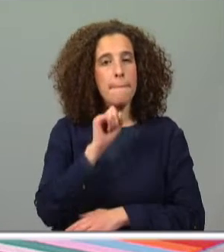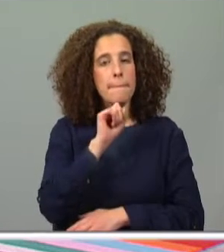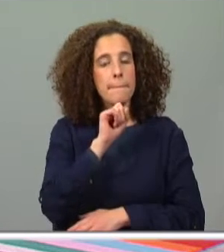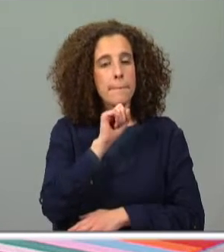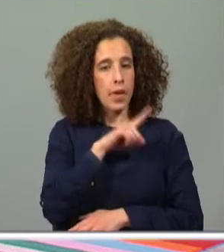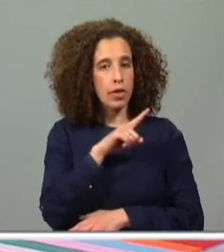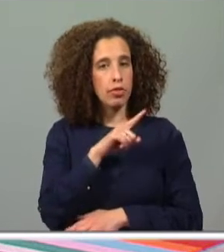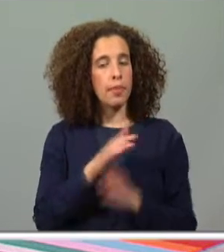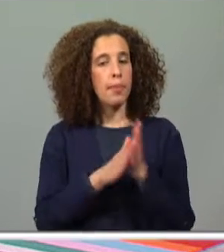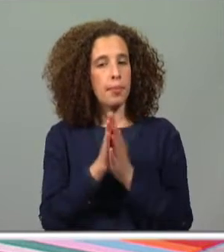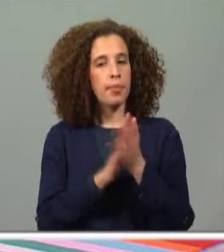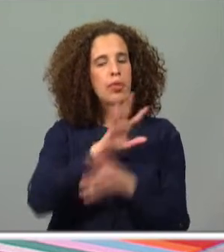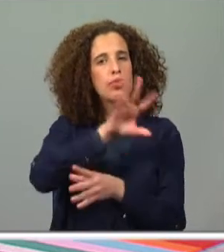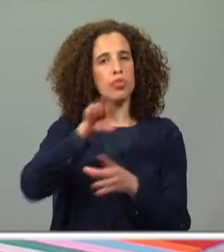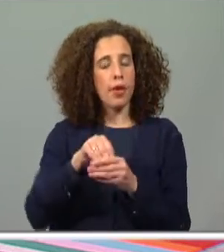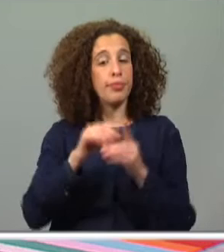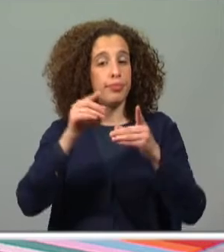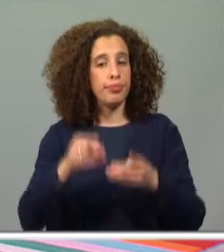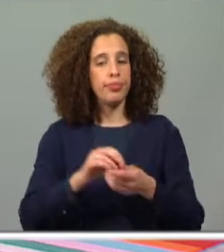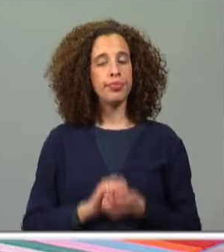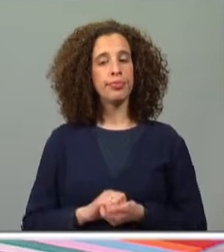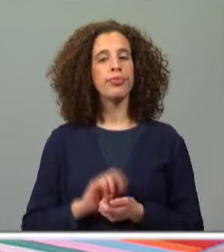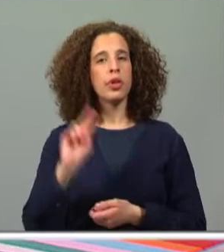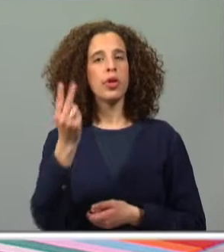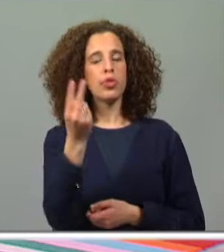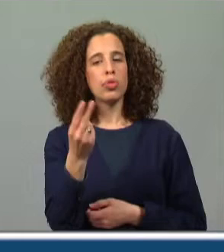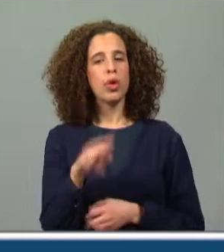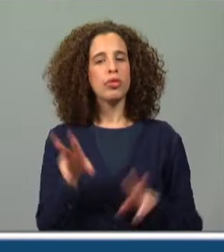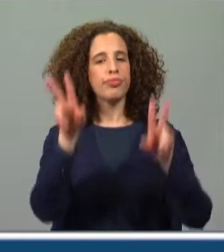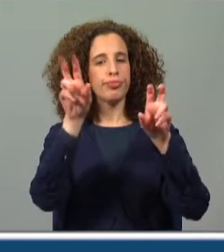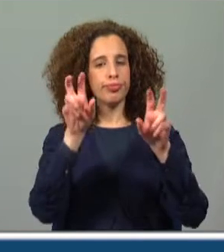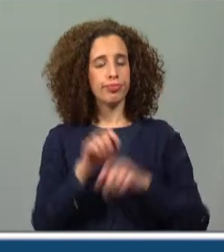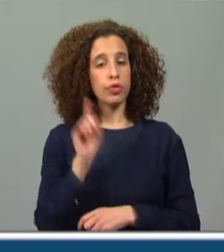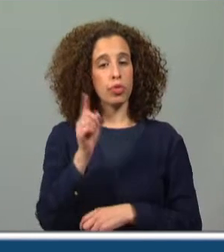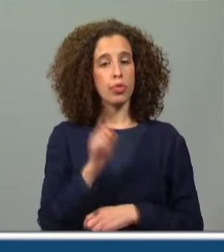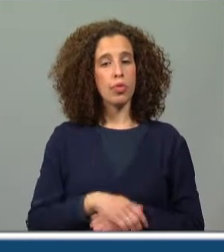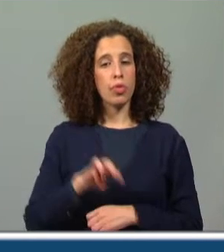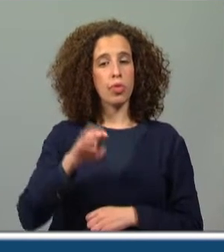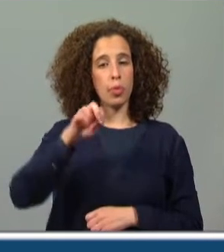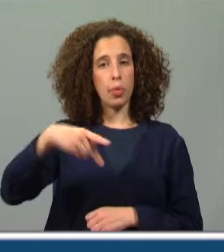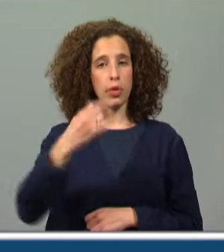contextualizar começamos aqui com duas citações uma de Monteiro Lobato e outra 語境化我們從兩個開始引用蒙泰羅·洛巴託的一個和另一個